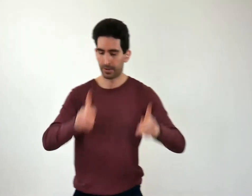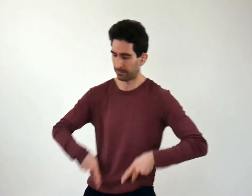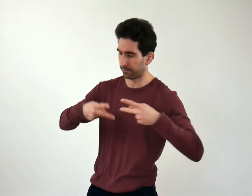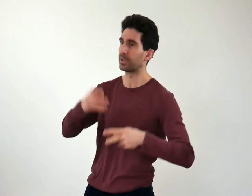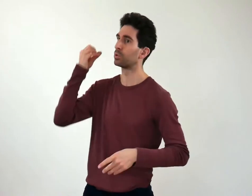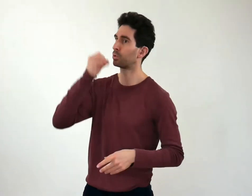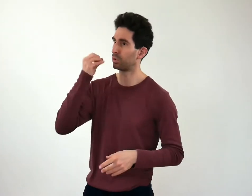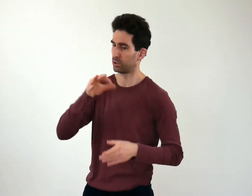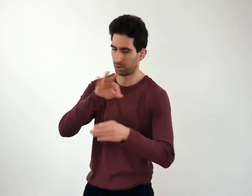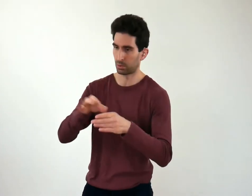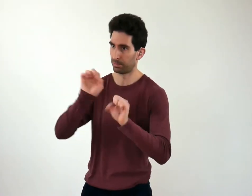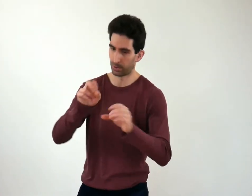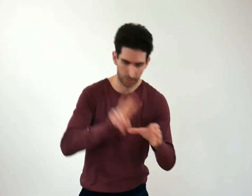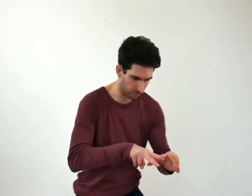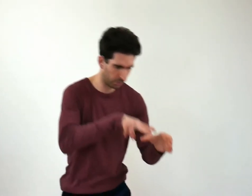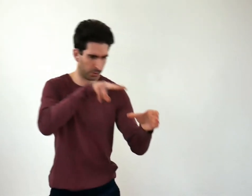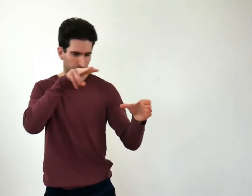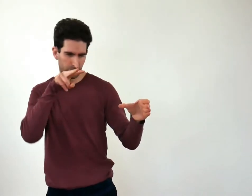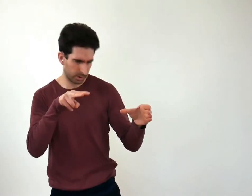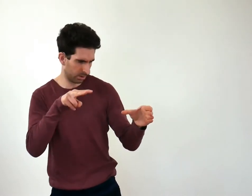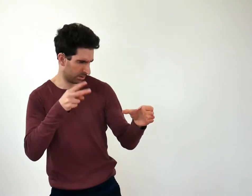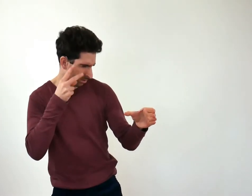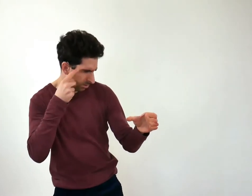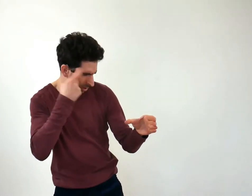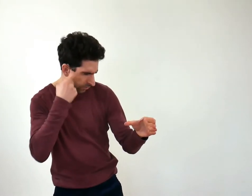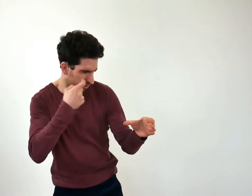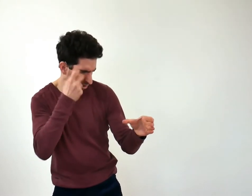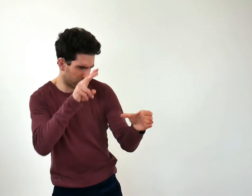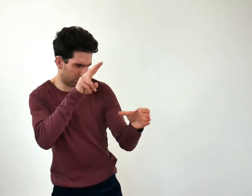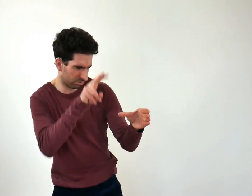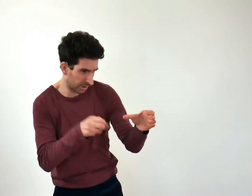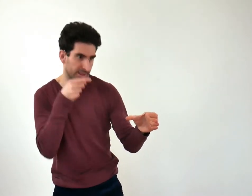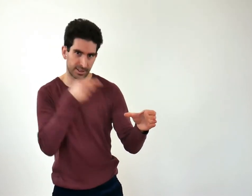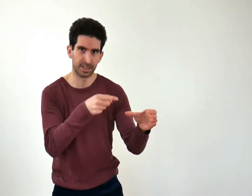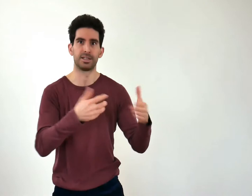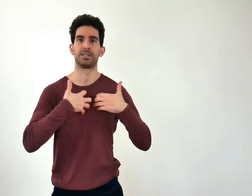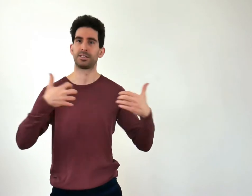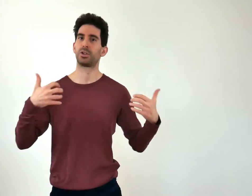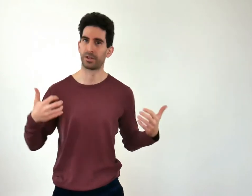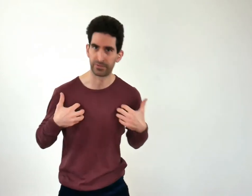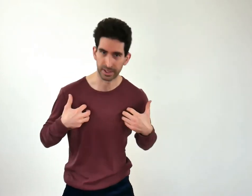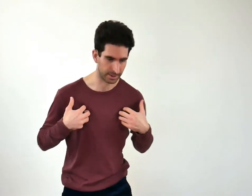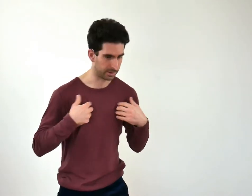Dans la vie quotidienne, nous pouvons prendre du recul et réfléchir. Ca c'est scientifique